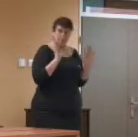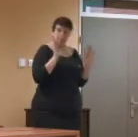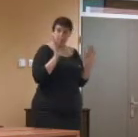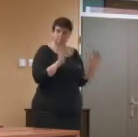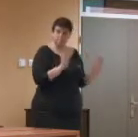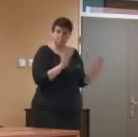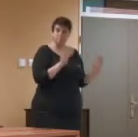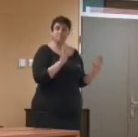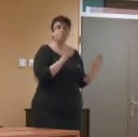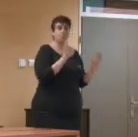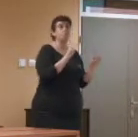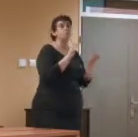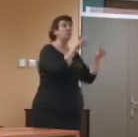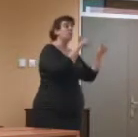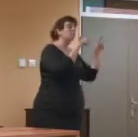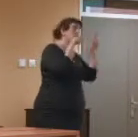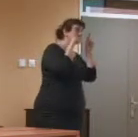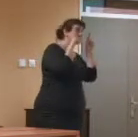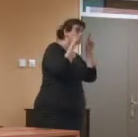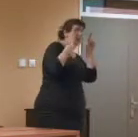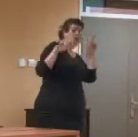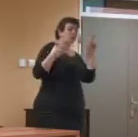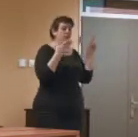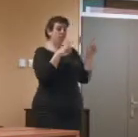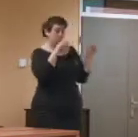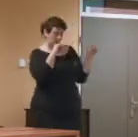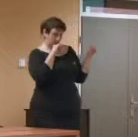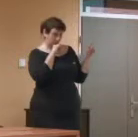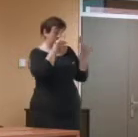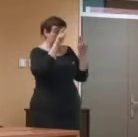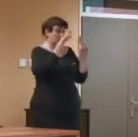tiene que haber muy buenos secundarios. Y tuvimos los mejores secundarios que podríamos imaginar,